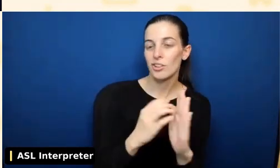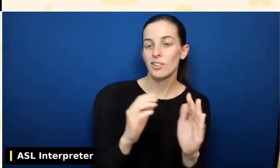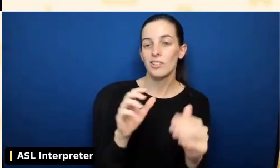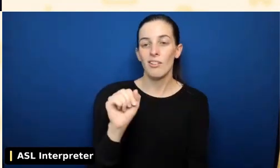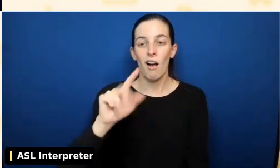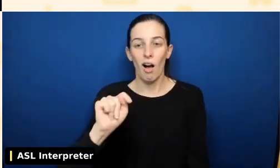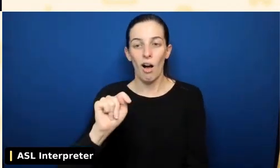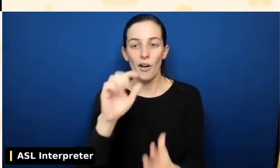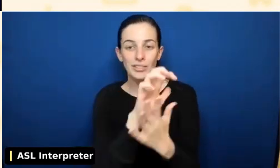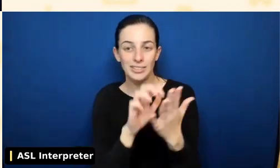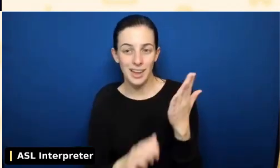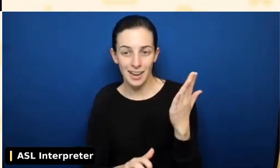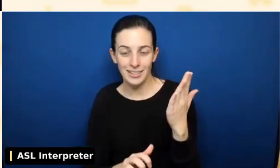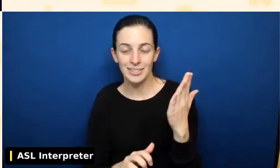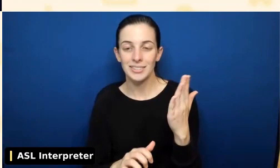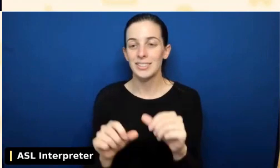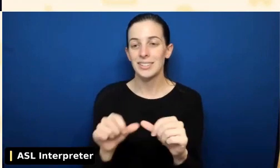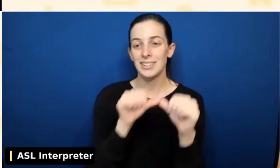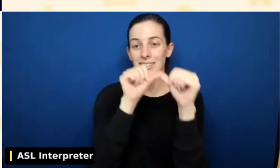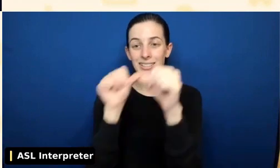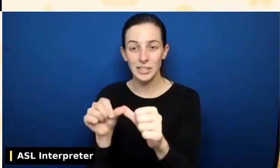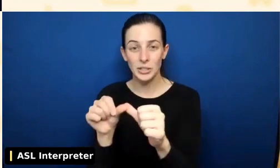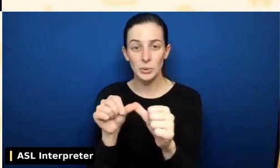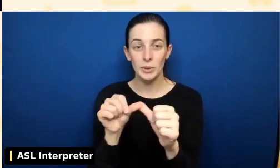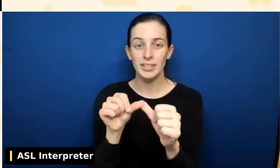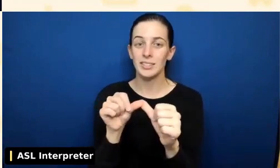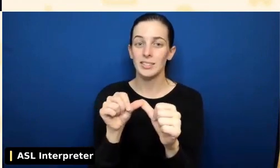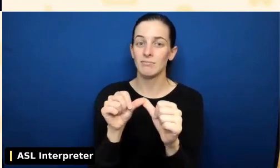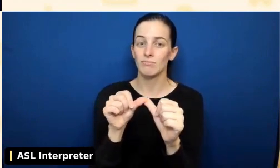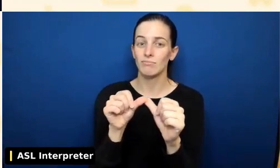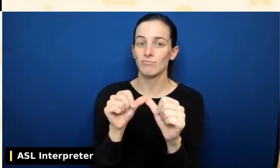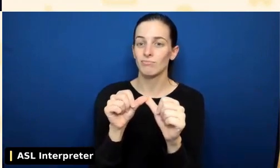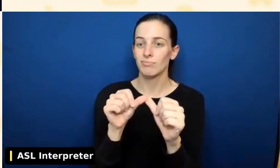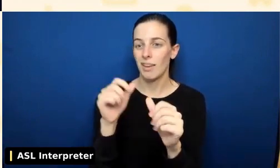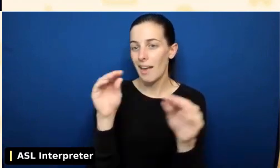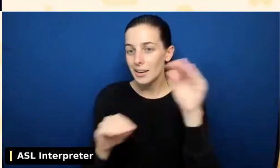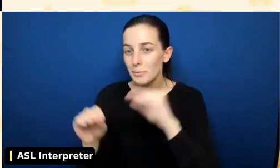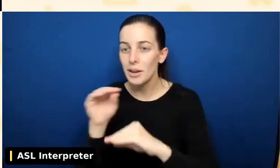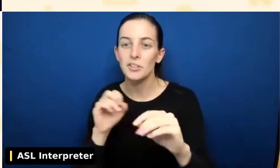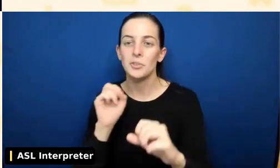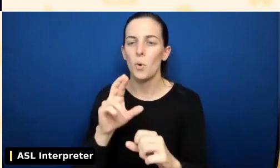ya sea una animación continua o una animación en desplazamiento.